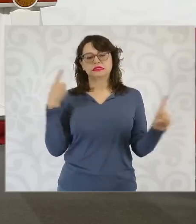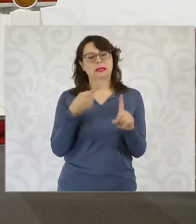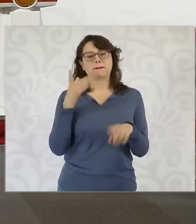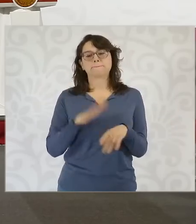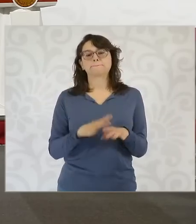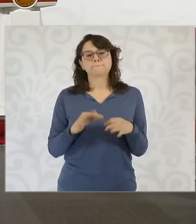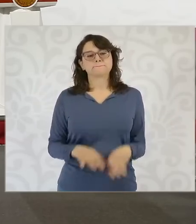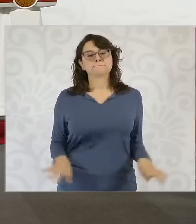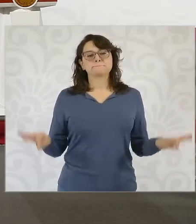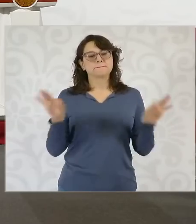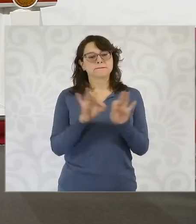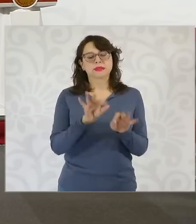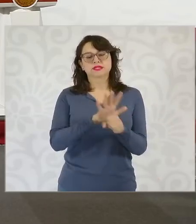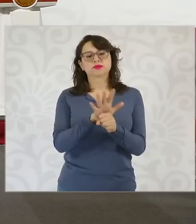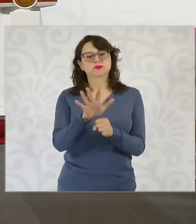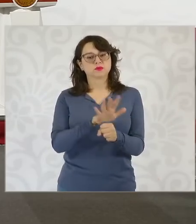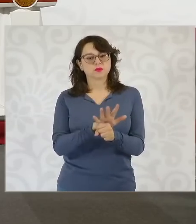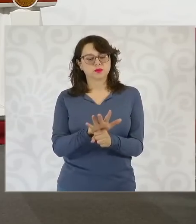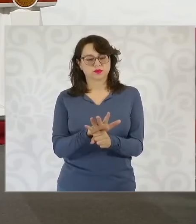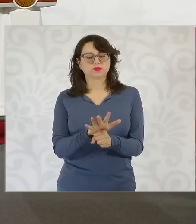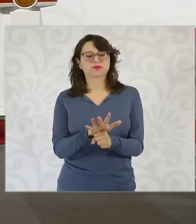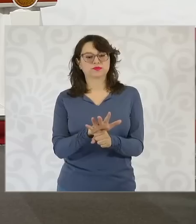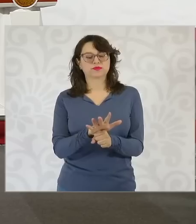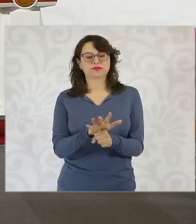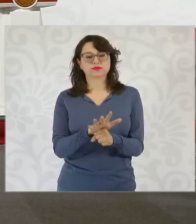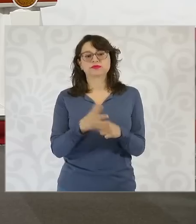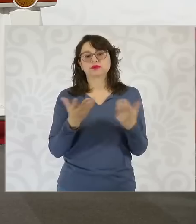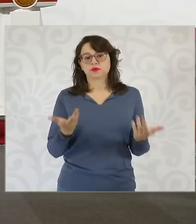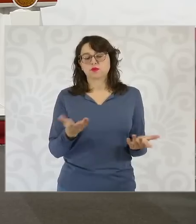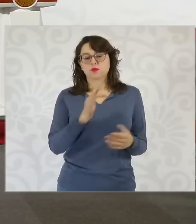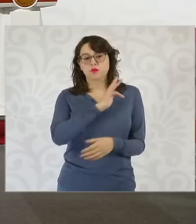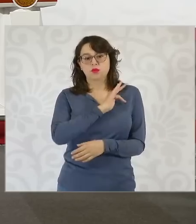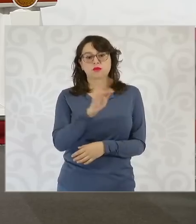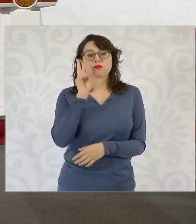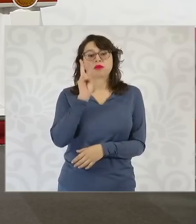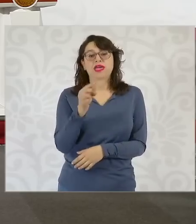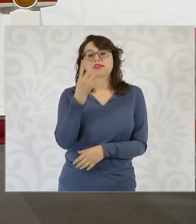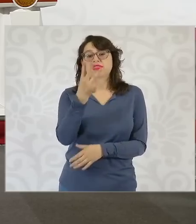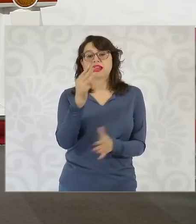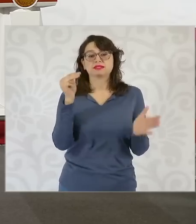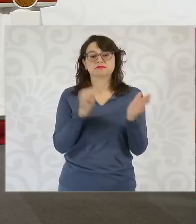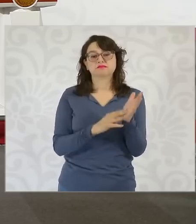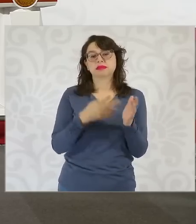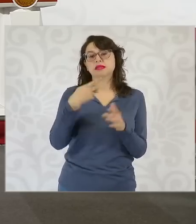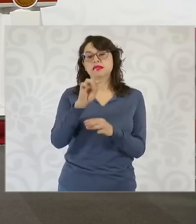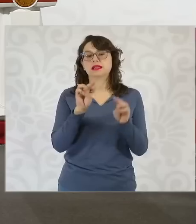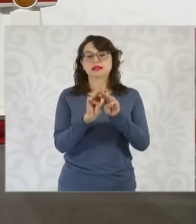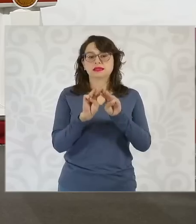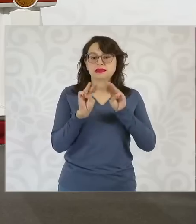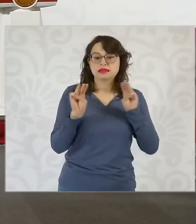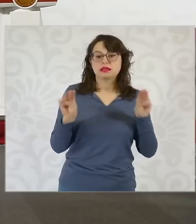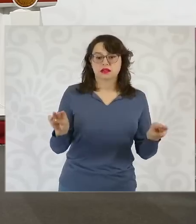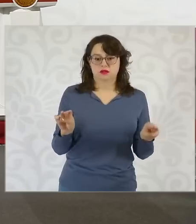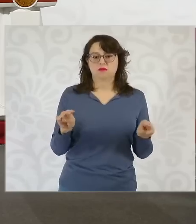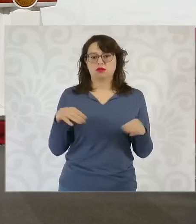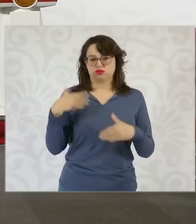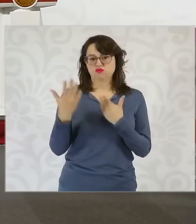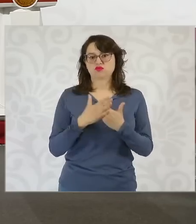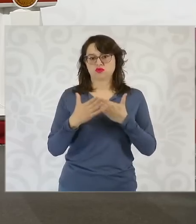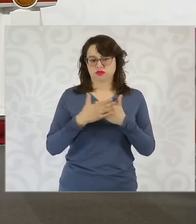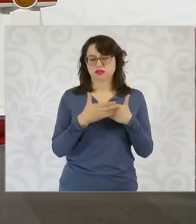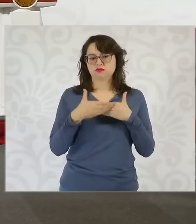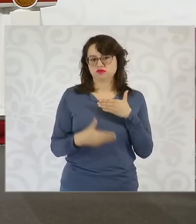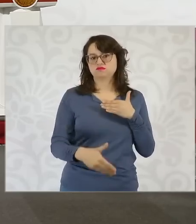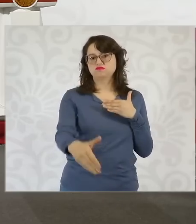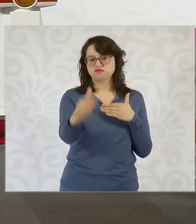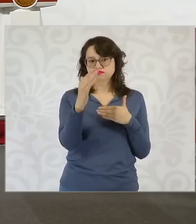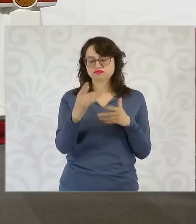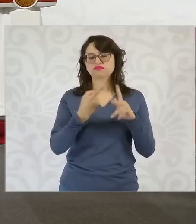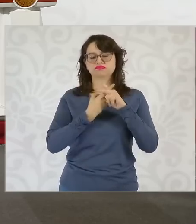adelante en en este caso estamos hablando de 3,000 km Como dijo la presidenta es el inicio y